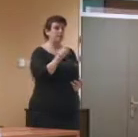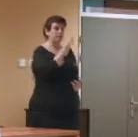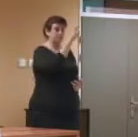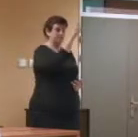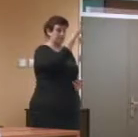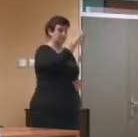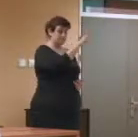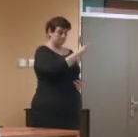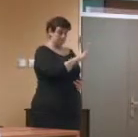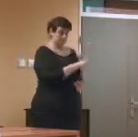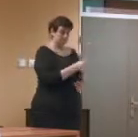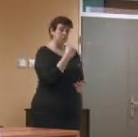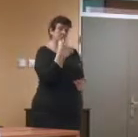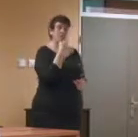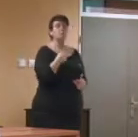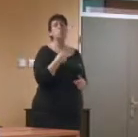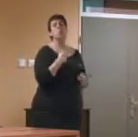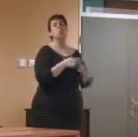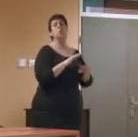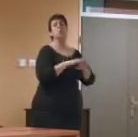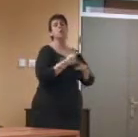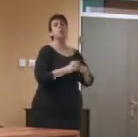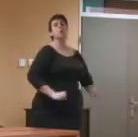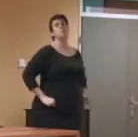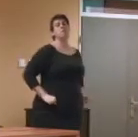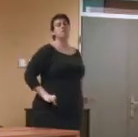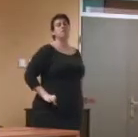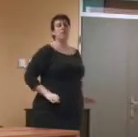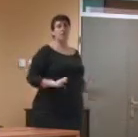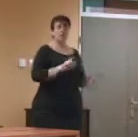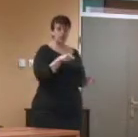que ya dijo que estaba en política para forrarse, y que fue condenado